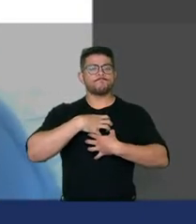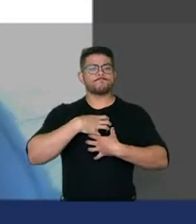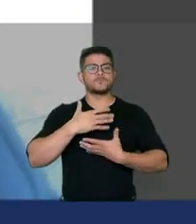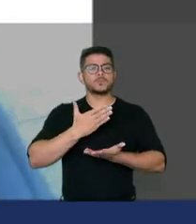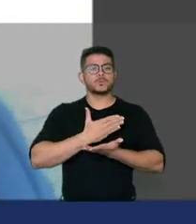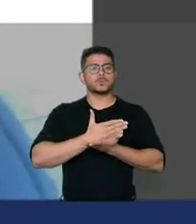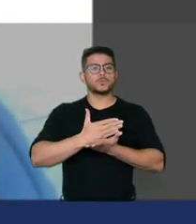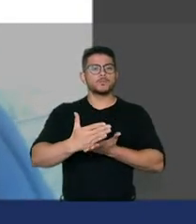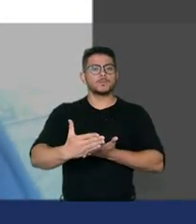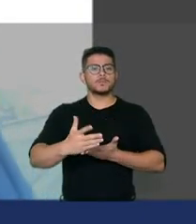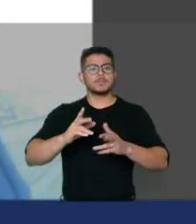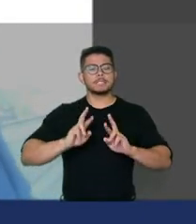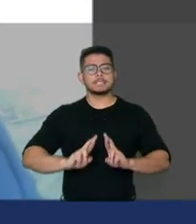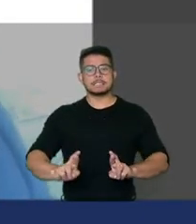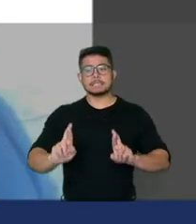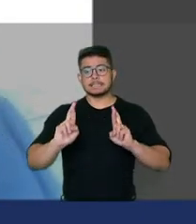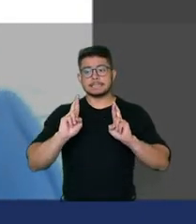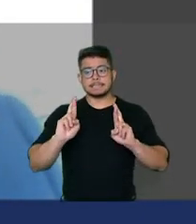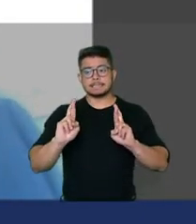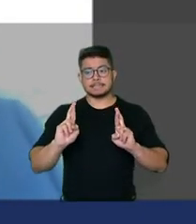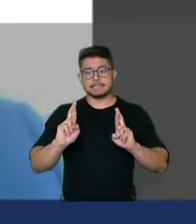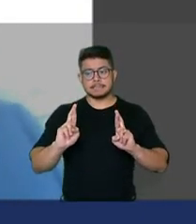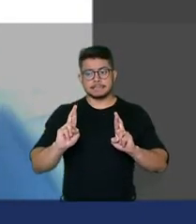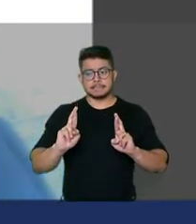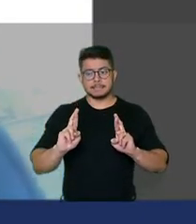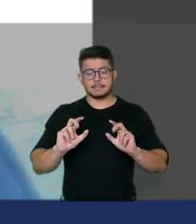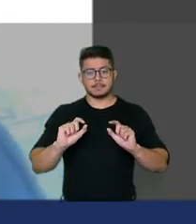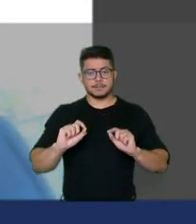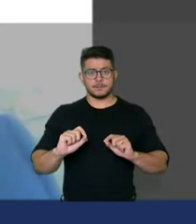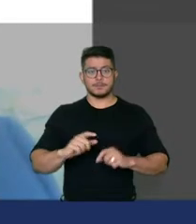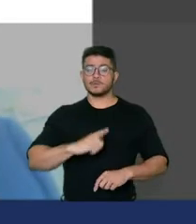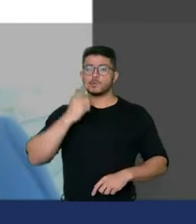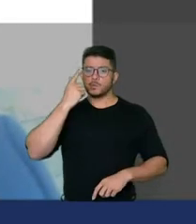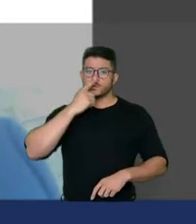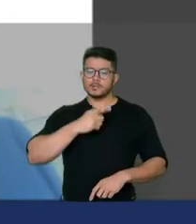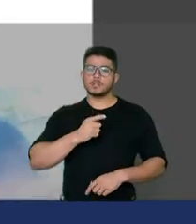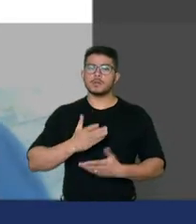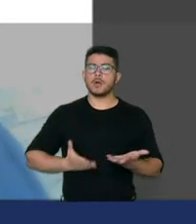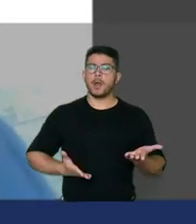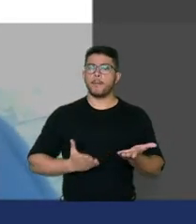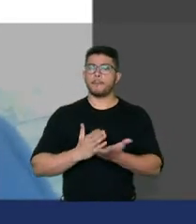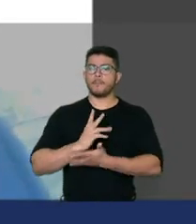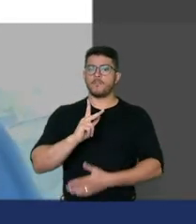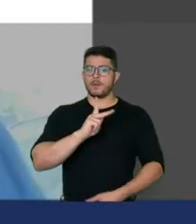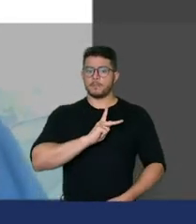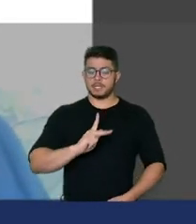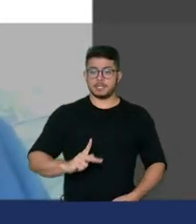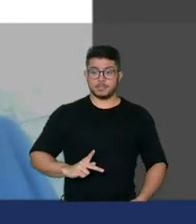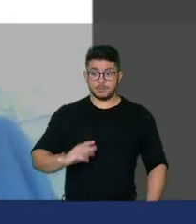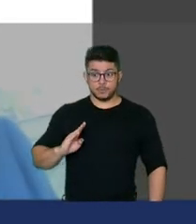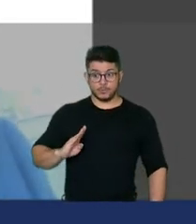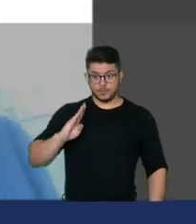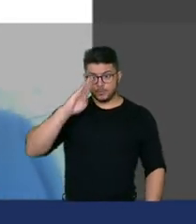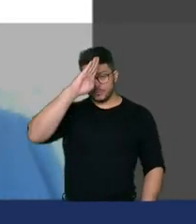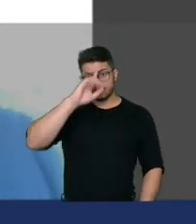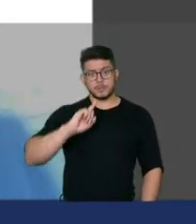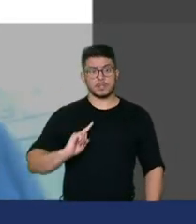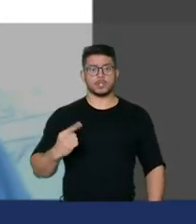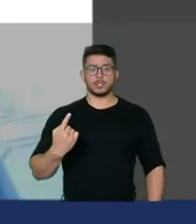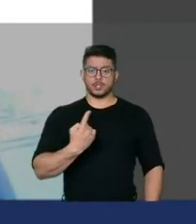S, ASCENDEU NO POVO BRASILEIRO A ESPERANÇA DE QUE AO ELEGER O PRESIDENTE BOLSONARO NÓS